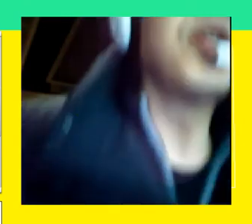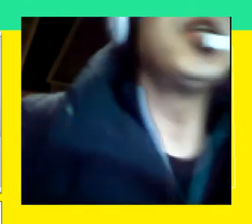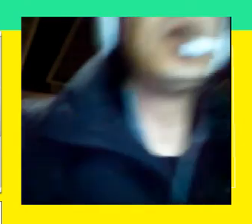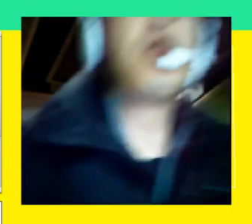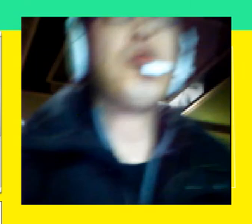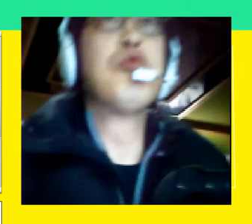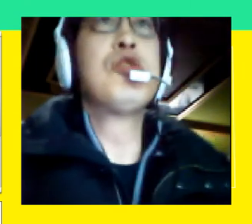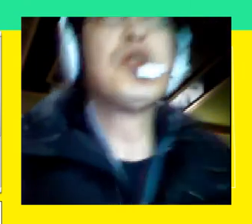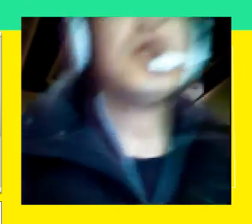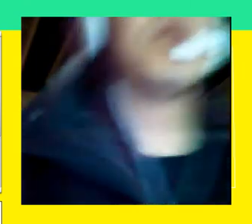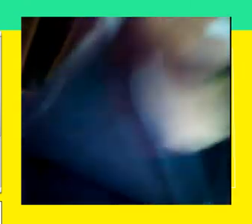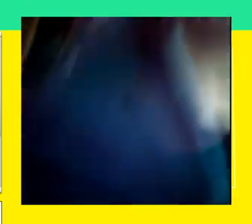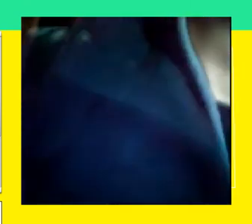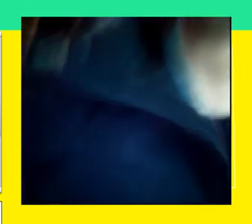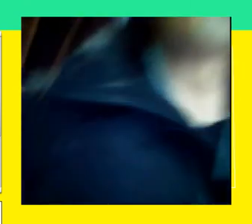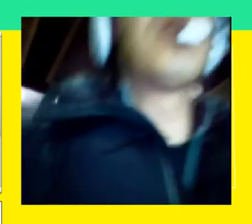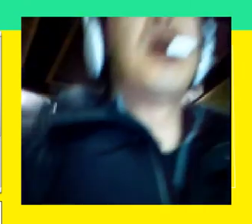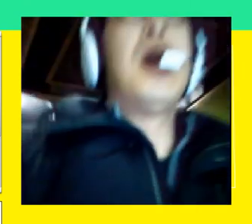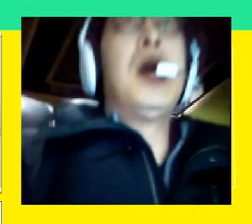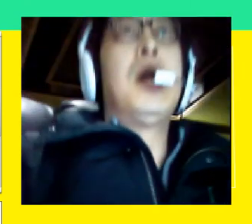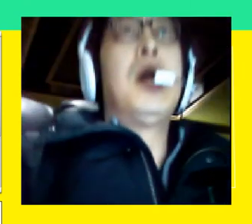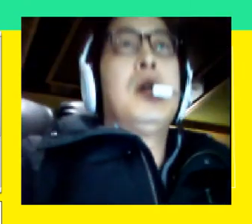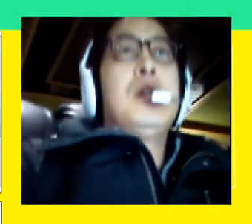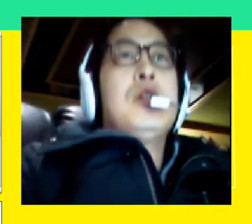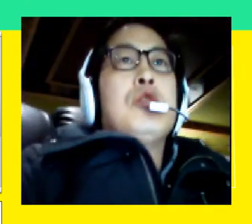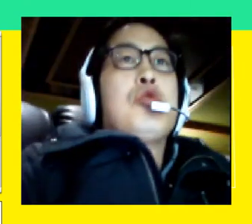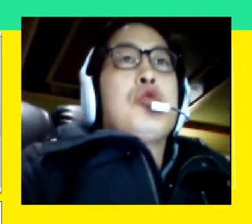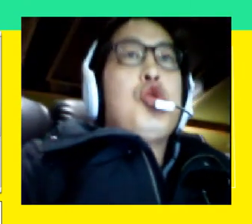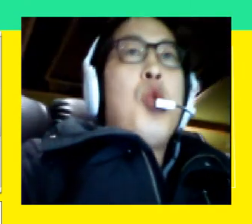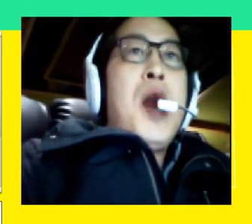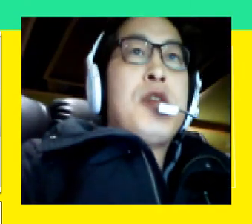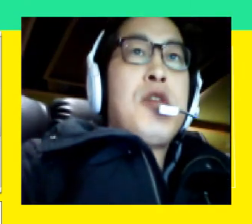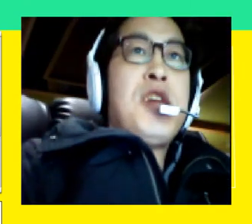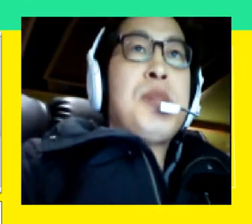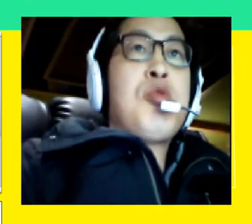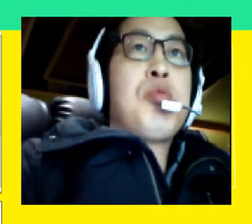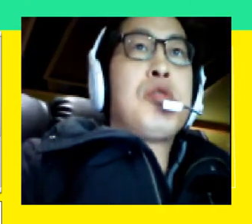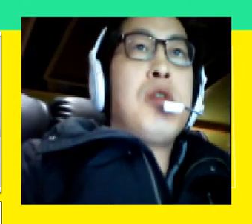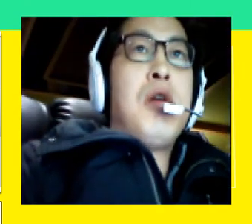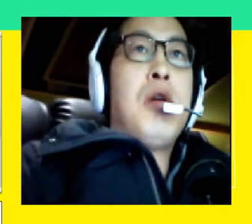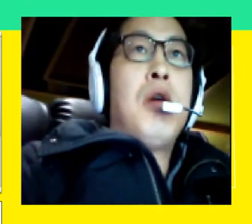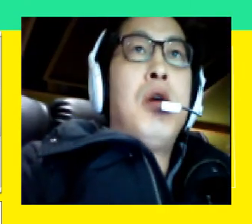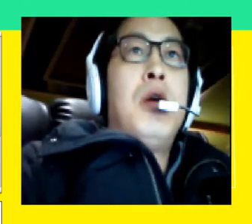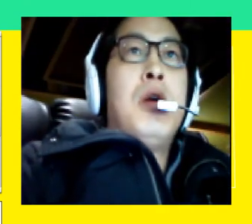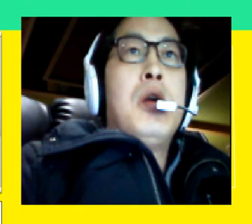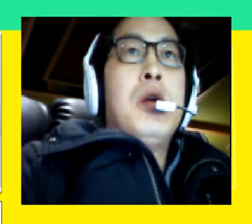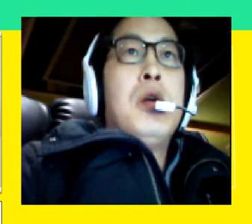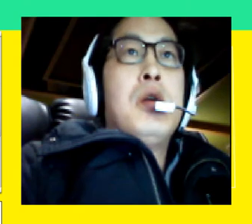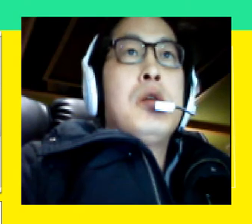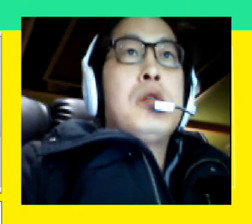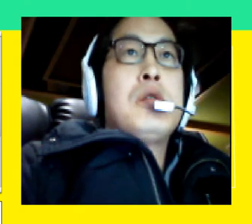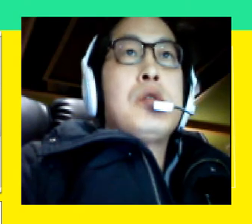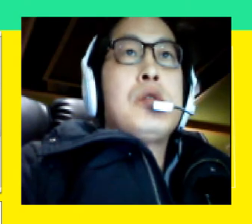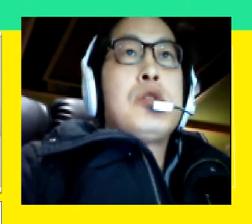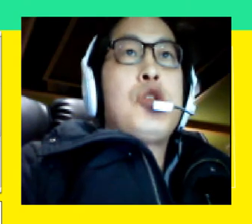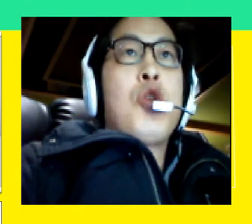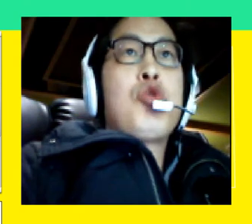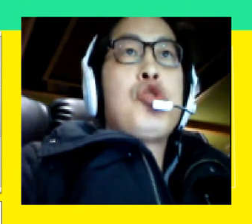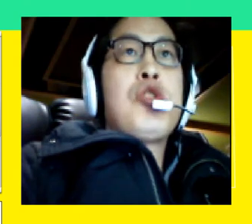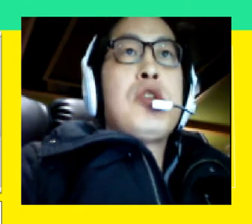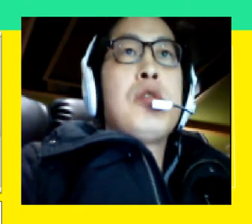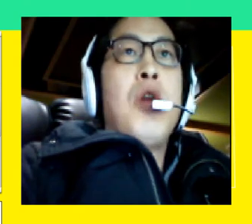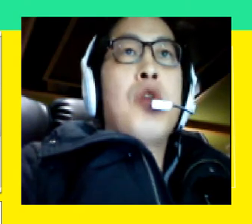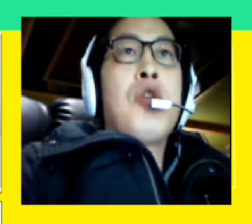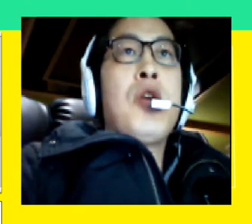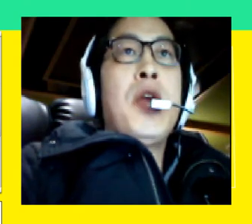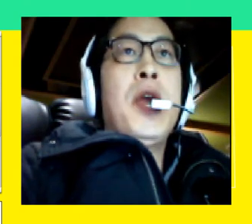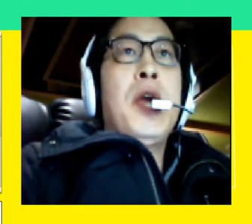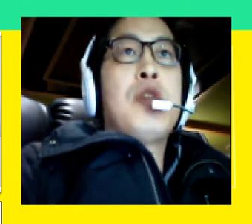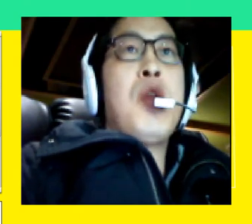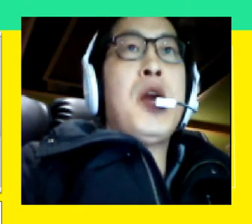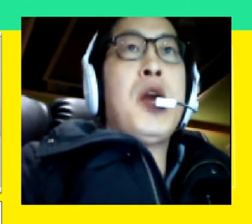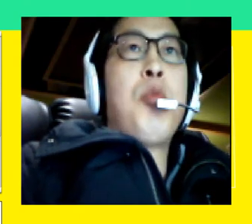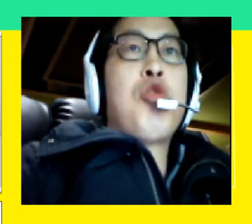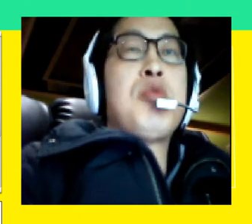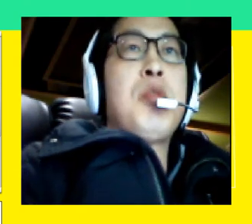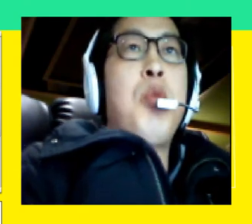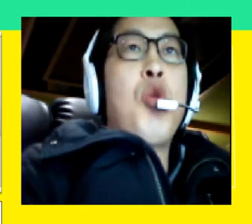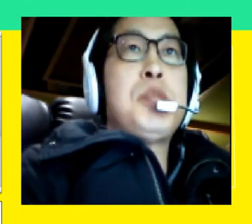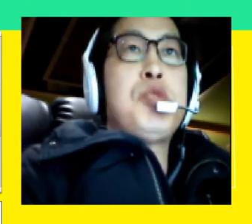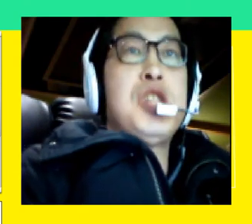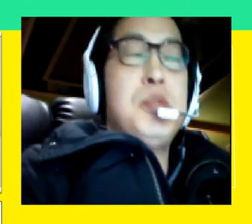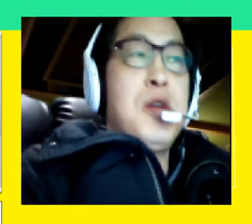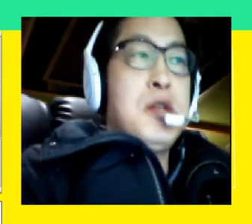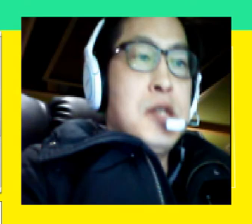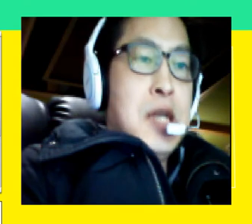여러분이 전문적인 수어(수화)의 모습을 보고 싶으시면 ..